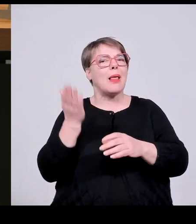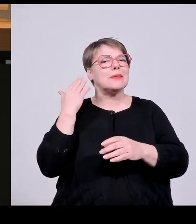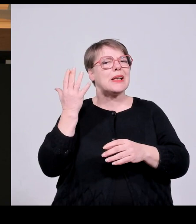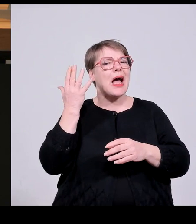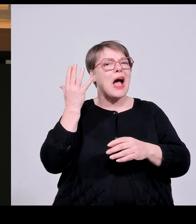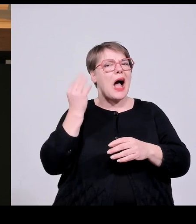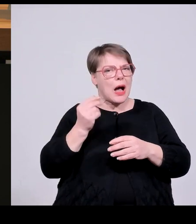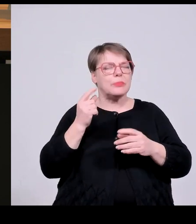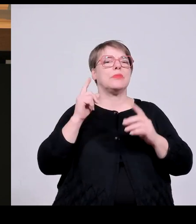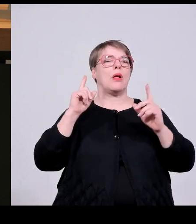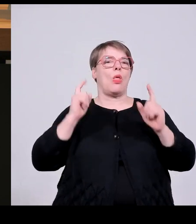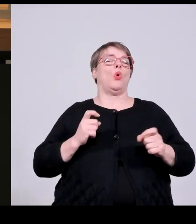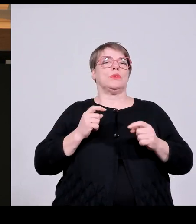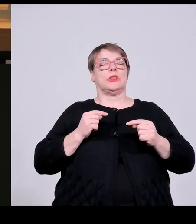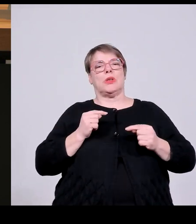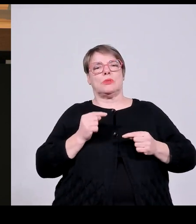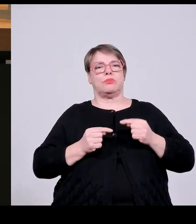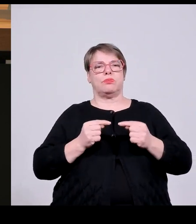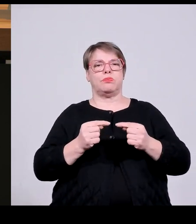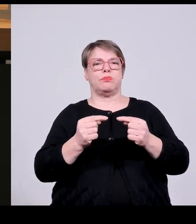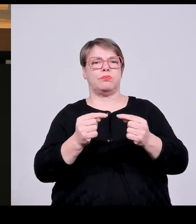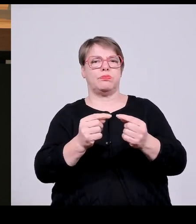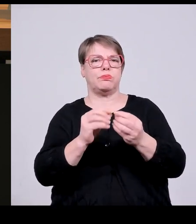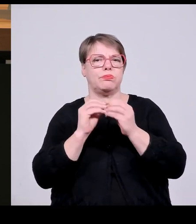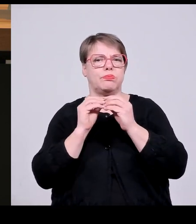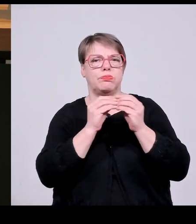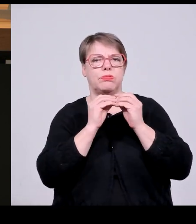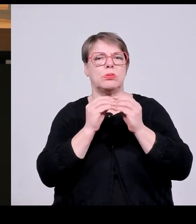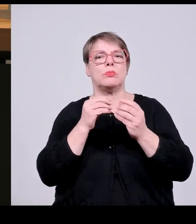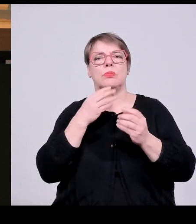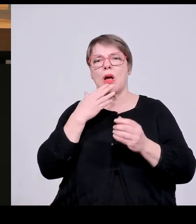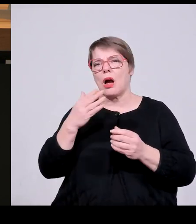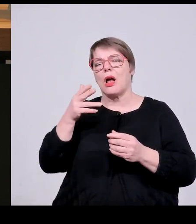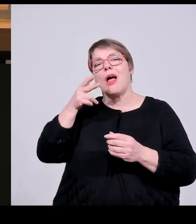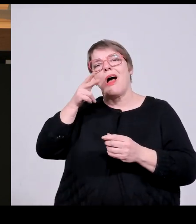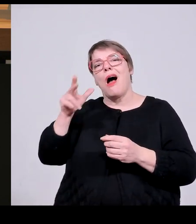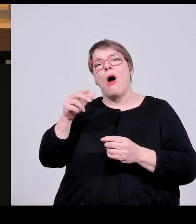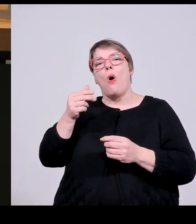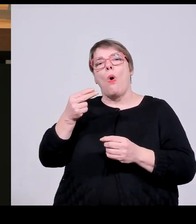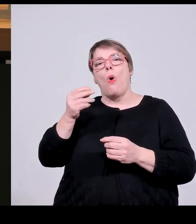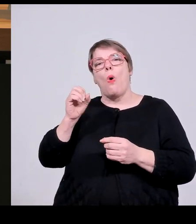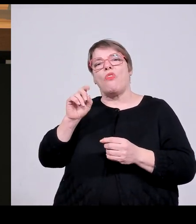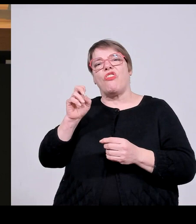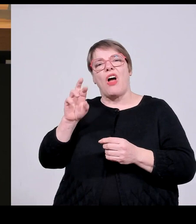nicht, habe ich vorgeschlagen, ein weiteres Gutachten dieses Mal über den Senat durch externe